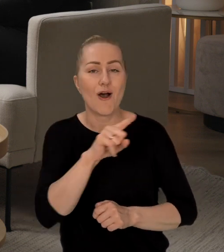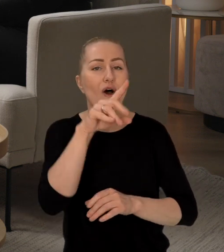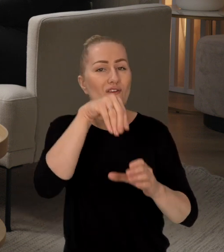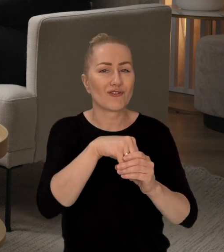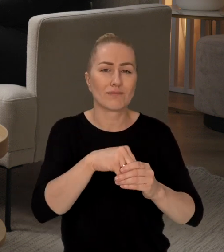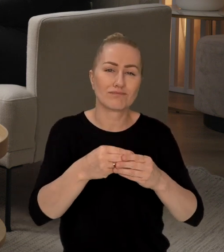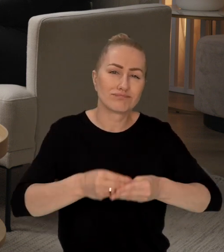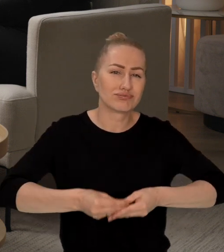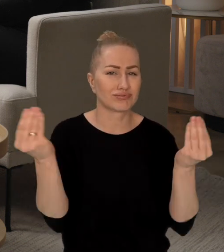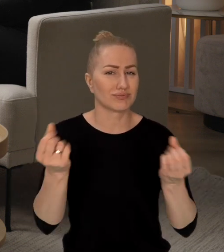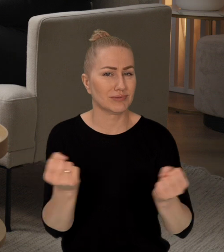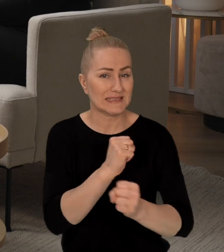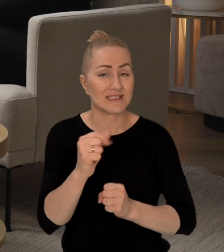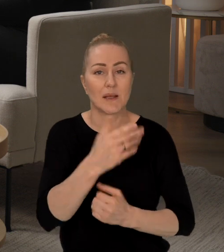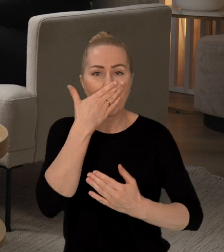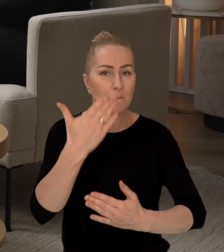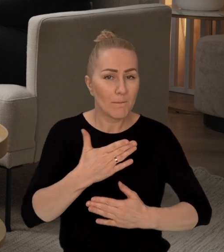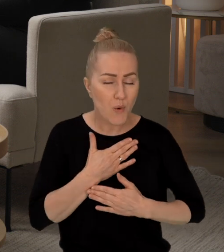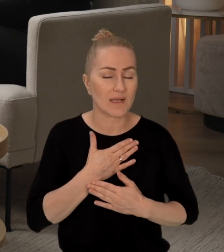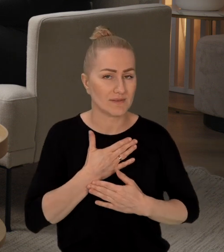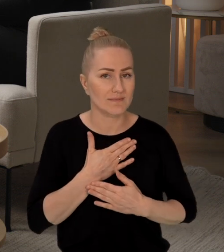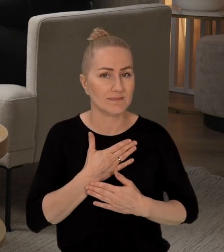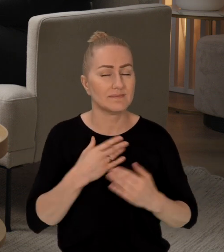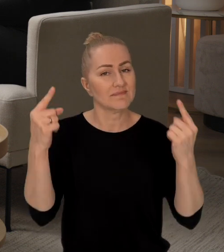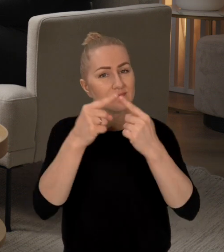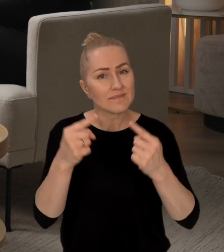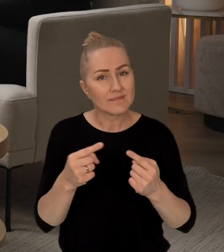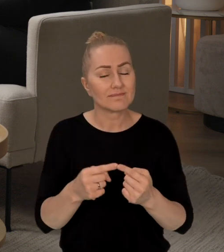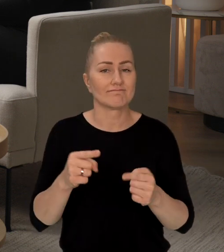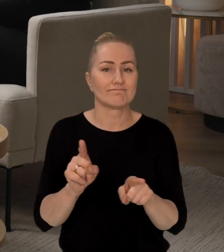i on pozwala również identyfikować czy też przybliżać się do